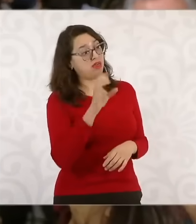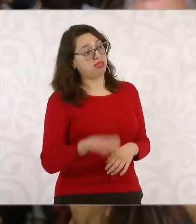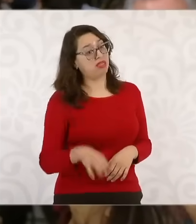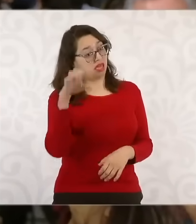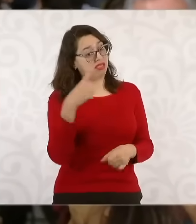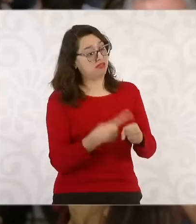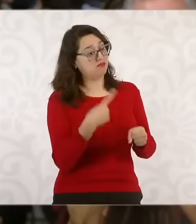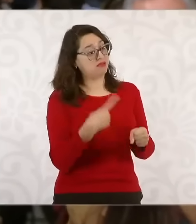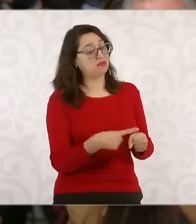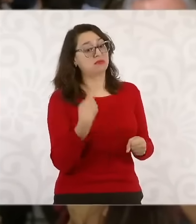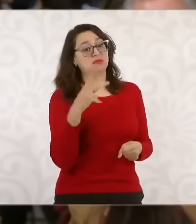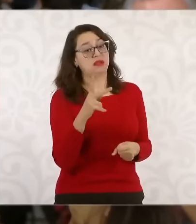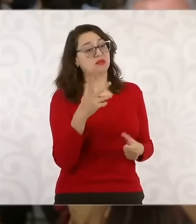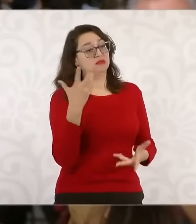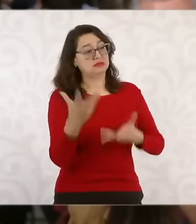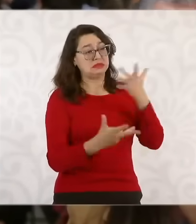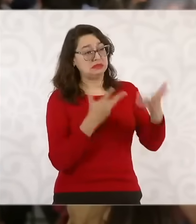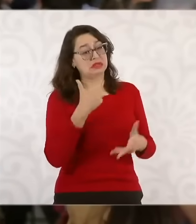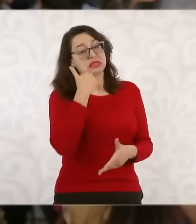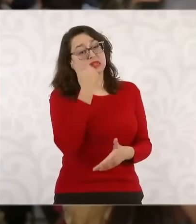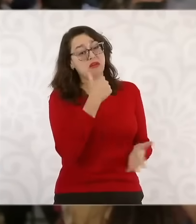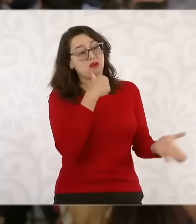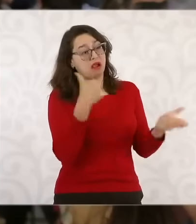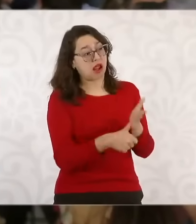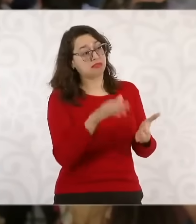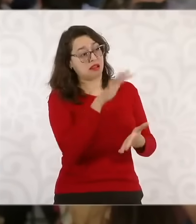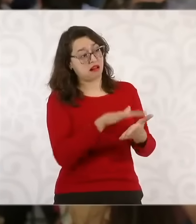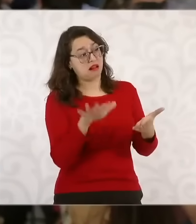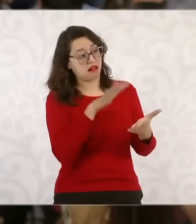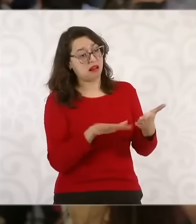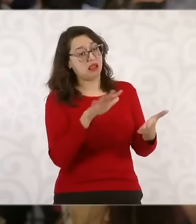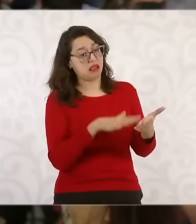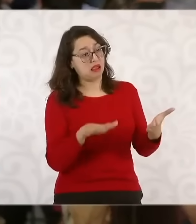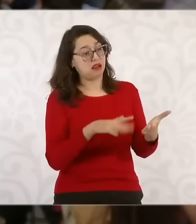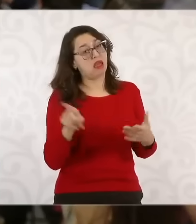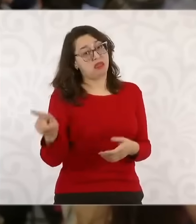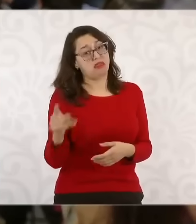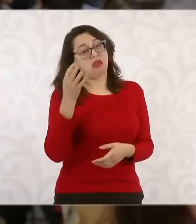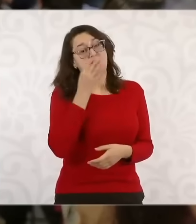la elocuencia. Hay una carta breve que le leeré sobre esta adulta mayor eh a propósito de que eh